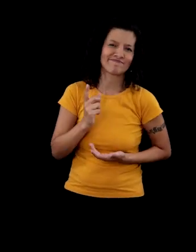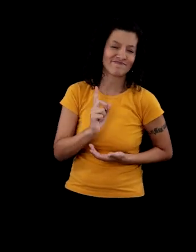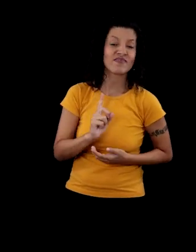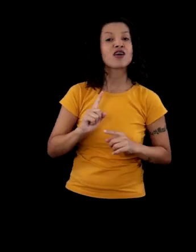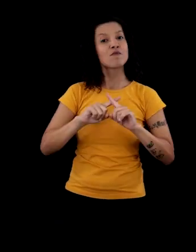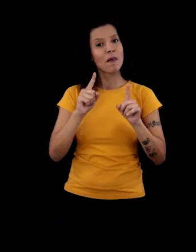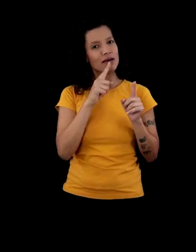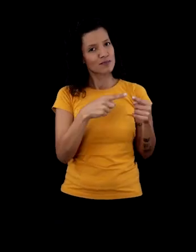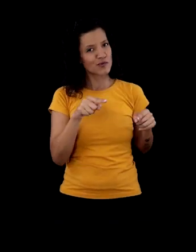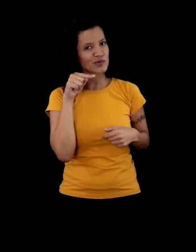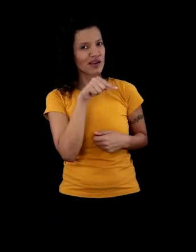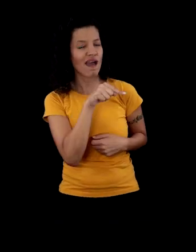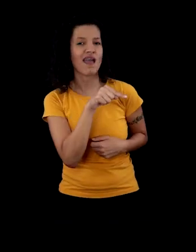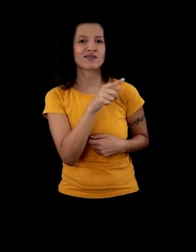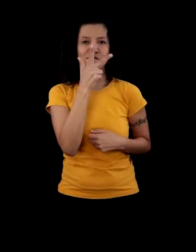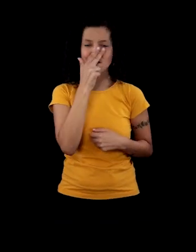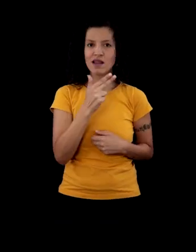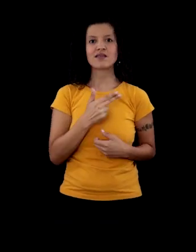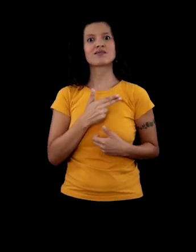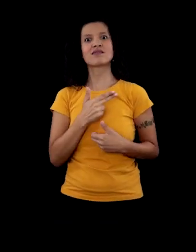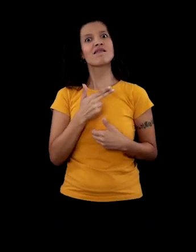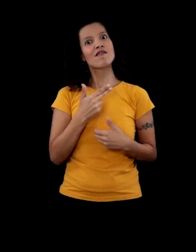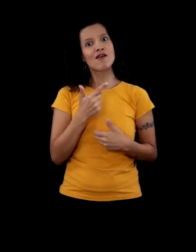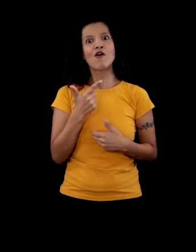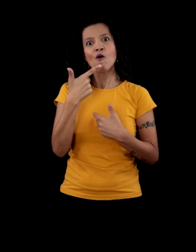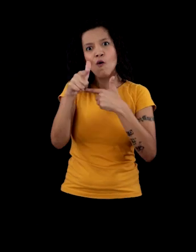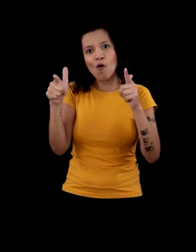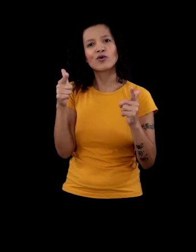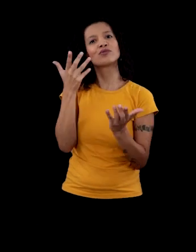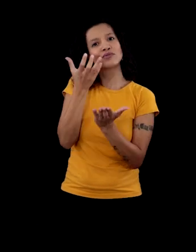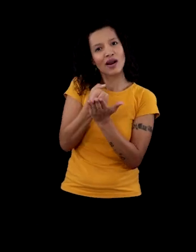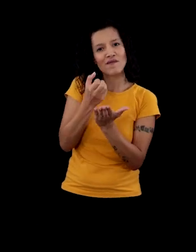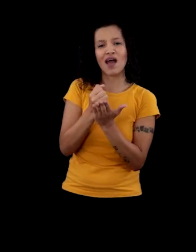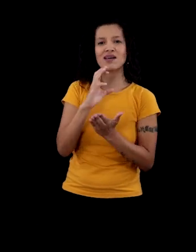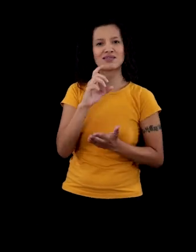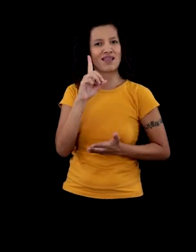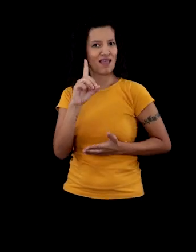mas foi o que me levou para gravar outros cds,